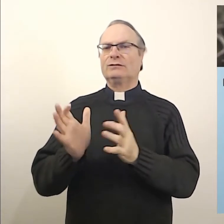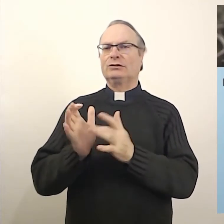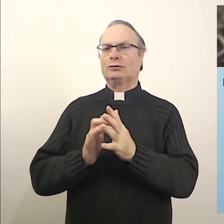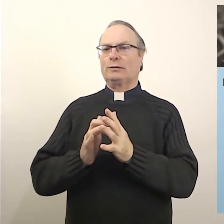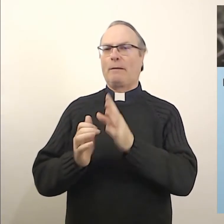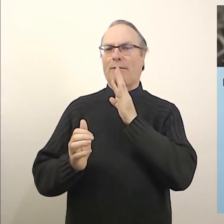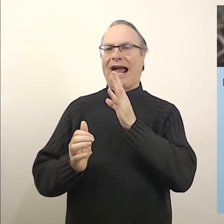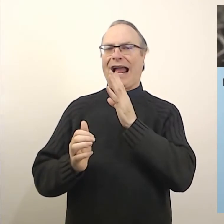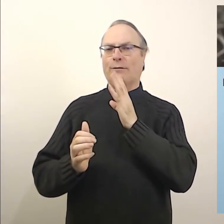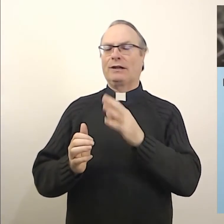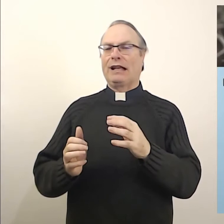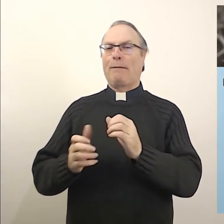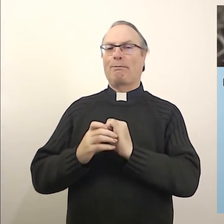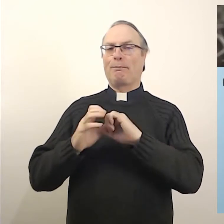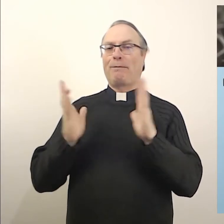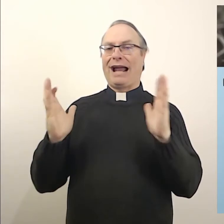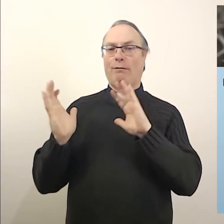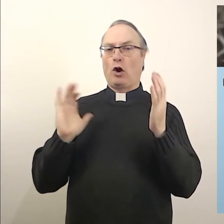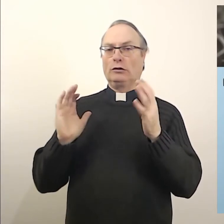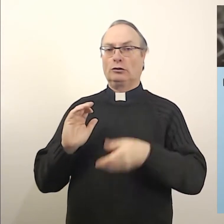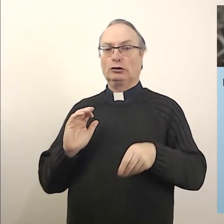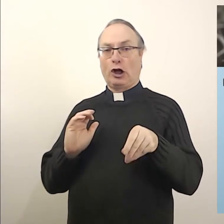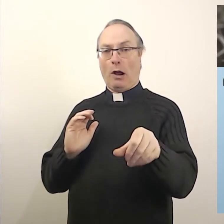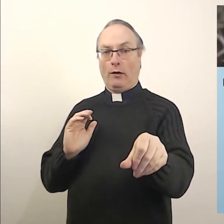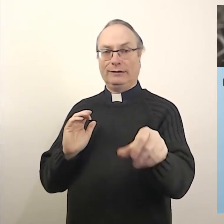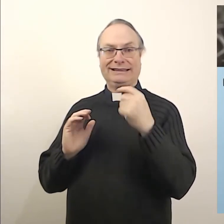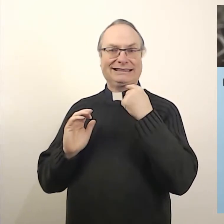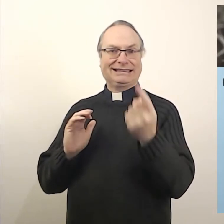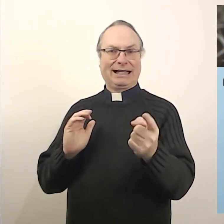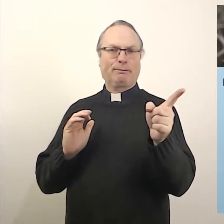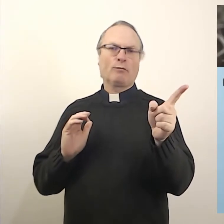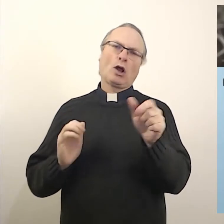Jésus parlait de la parabole du semeur, il disait;